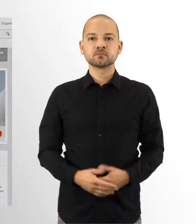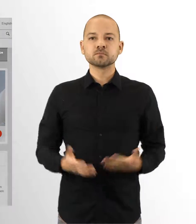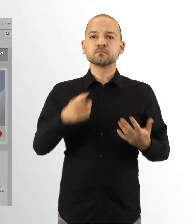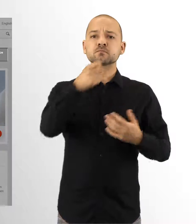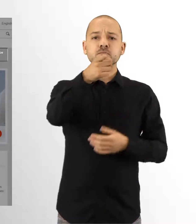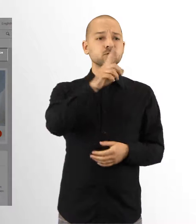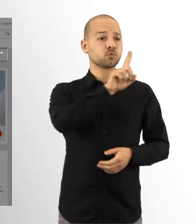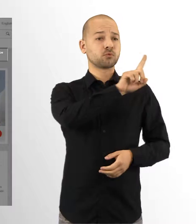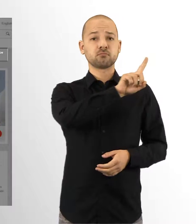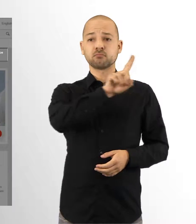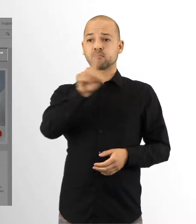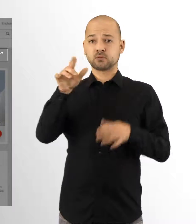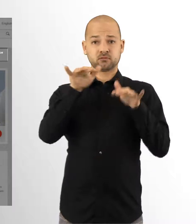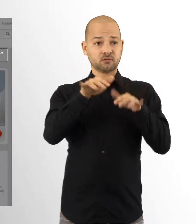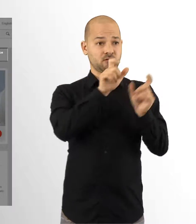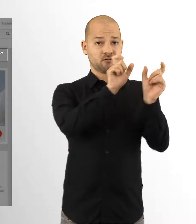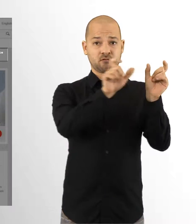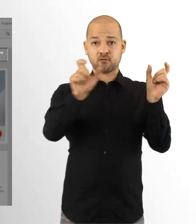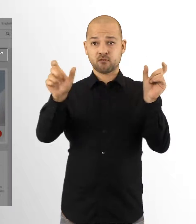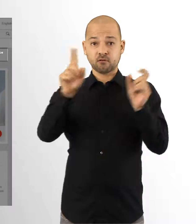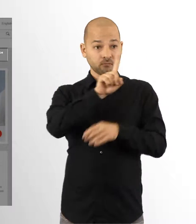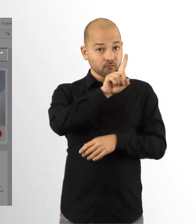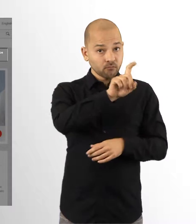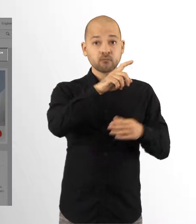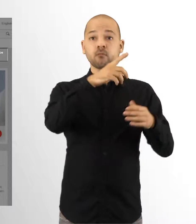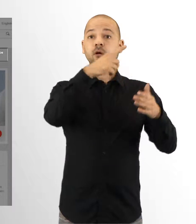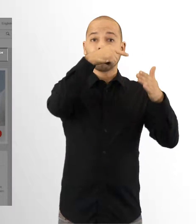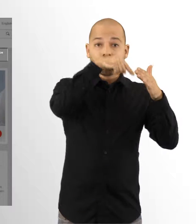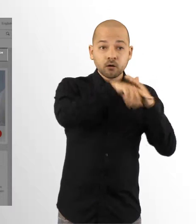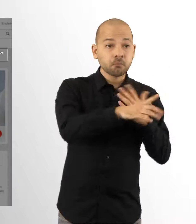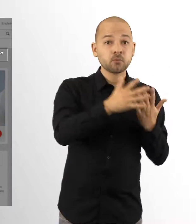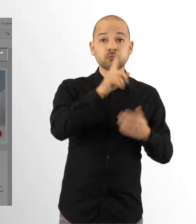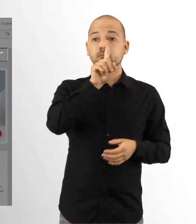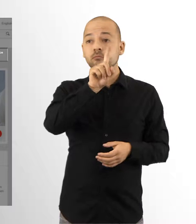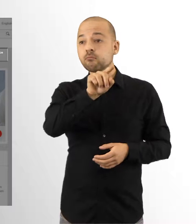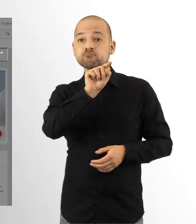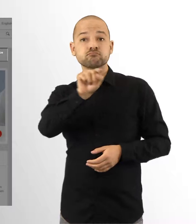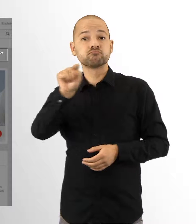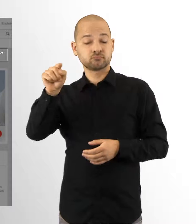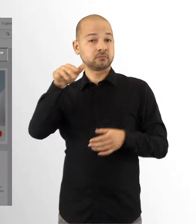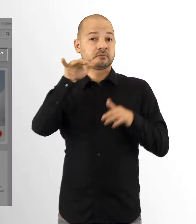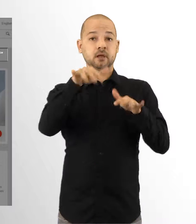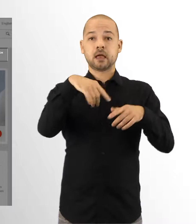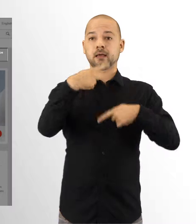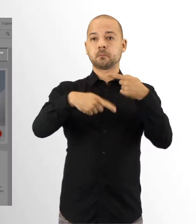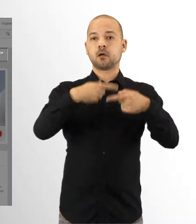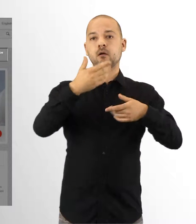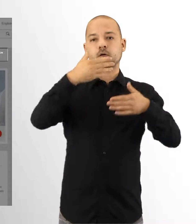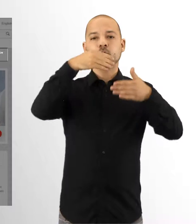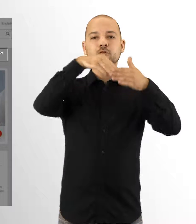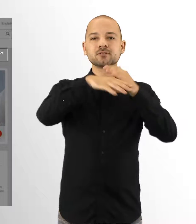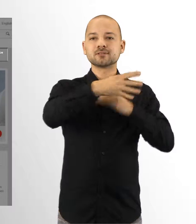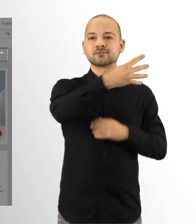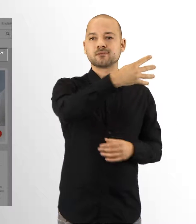Klicken Sie auf eine der Themenrubriken, gelangen Sie auf eine Übersichtsseite,